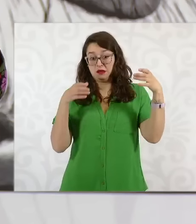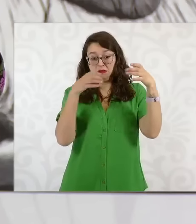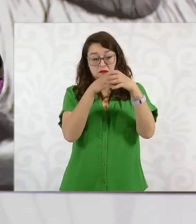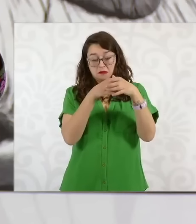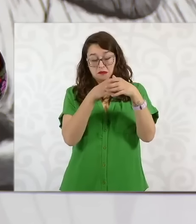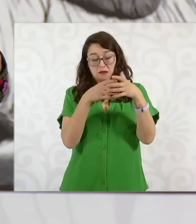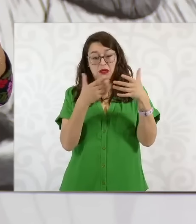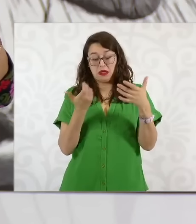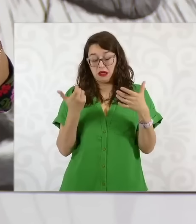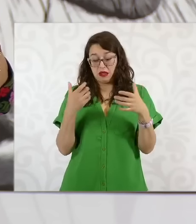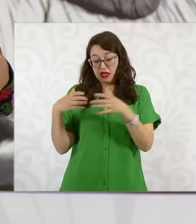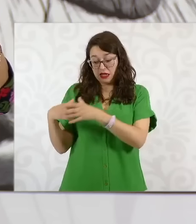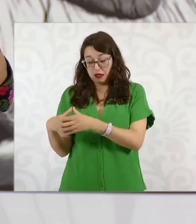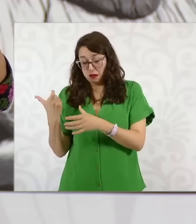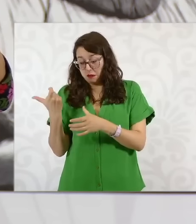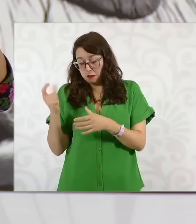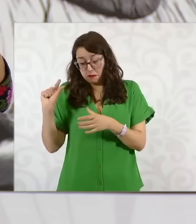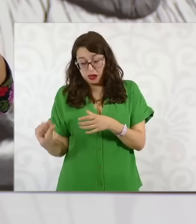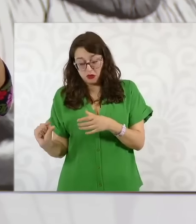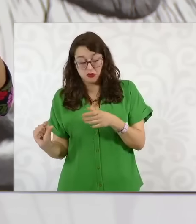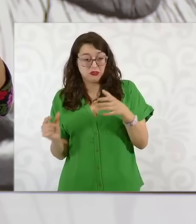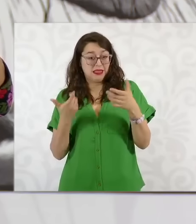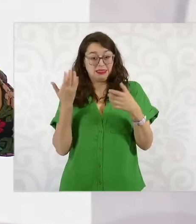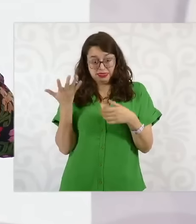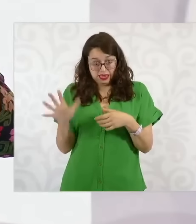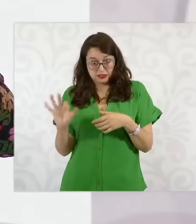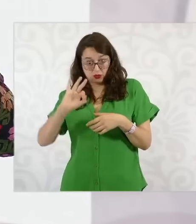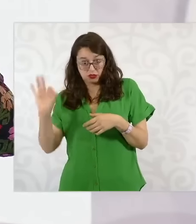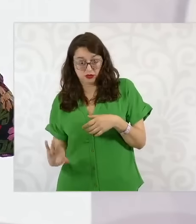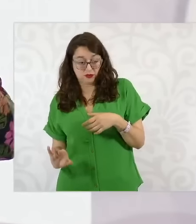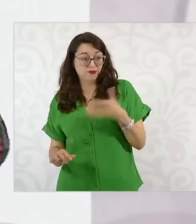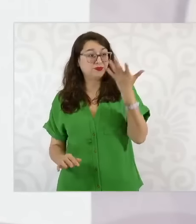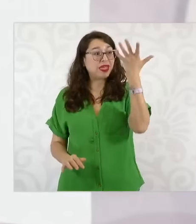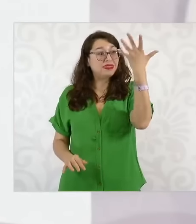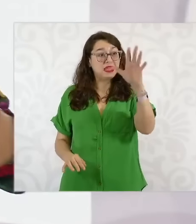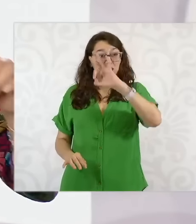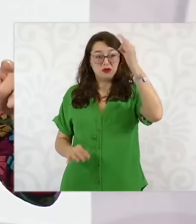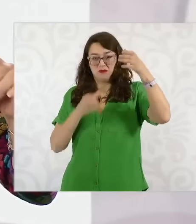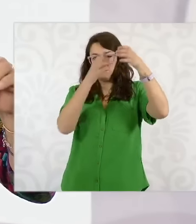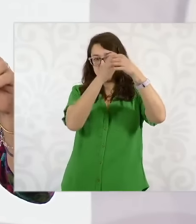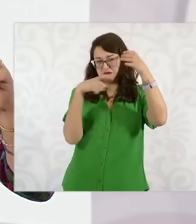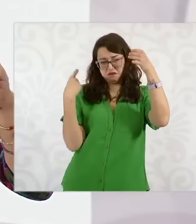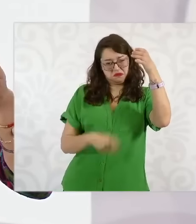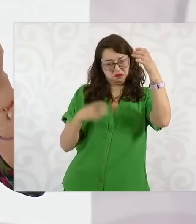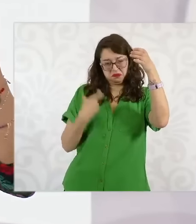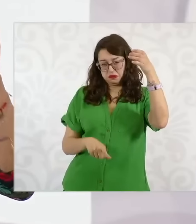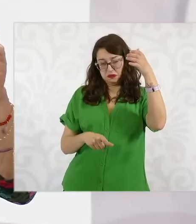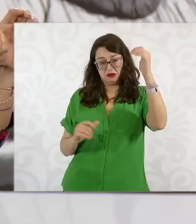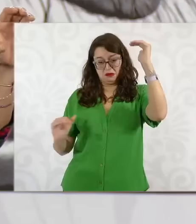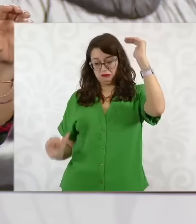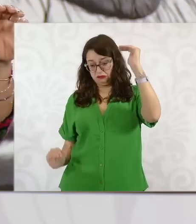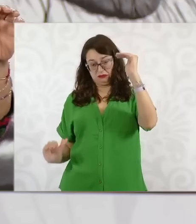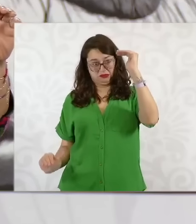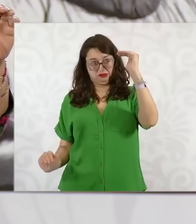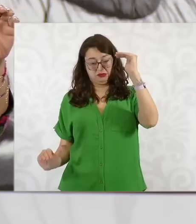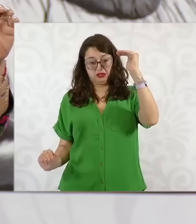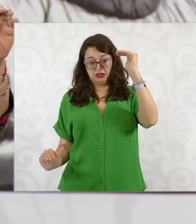gana y el 10% que más gana en el país. Entonces, esa diferencia entre el decil bajo y el decil alto